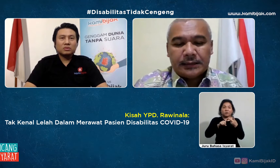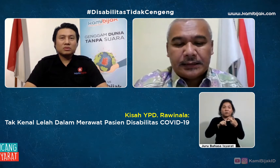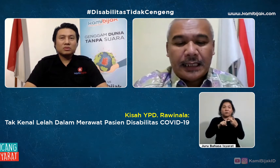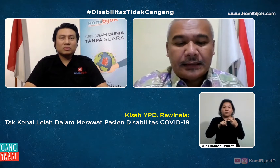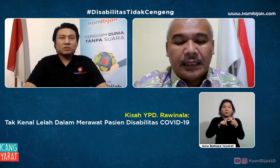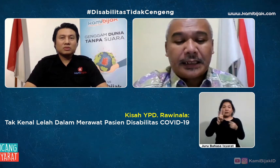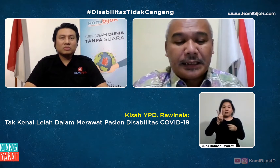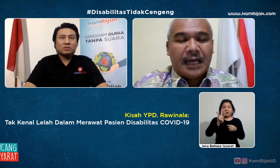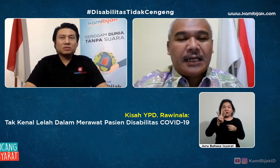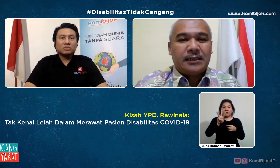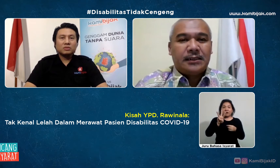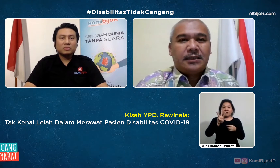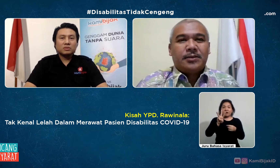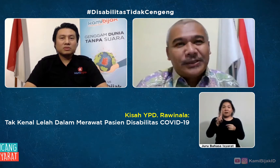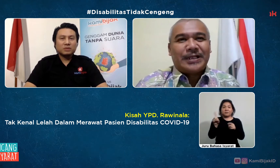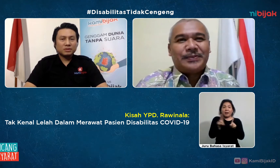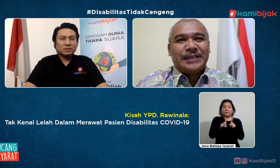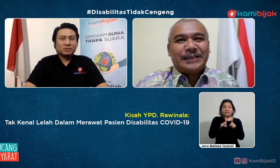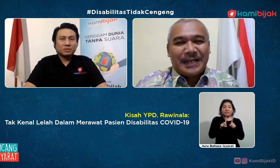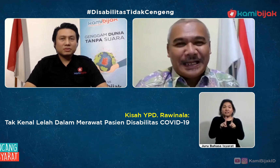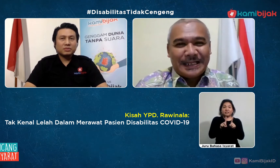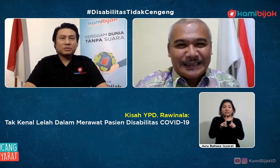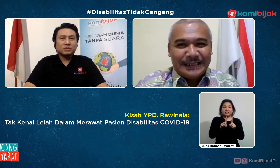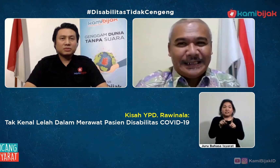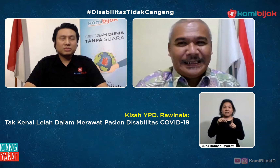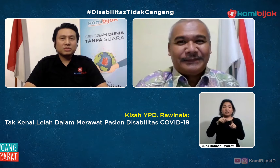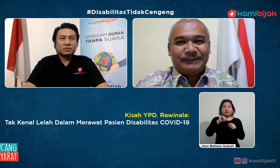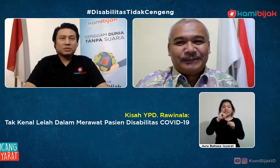yang sangat rendah kurang lebih, terima kasih.